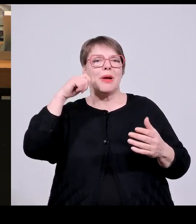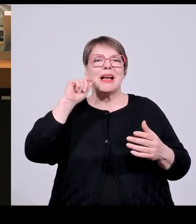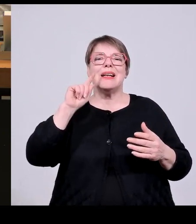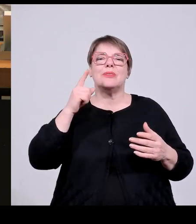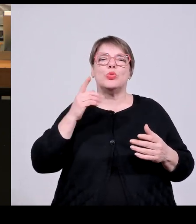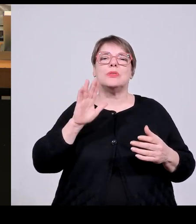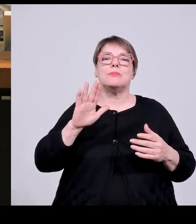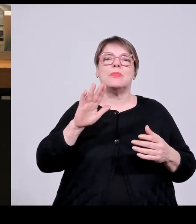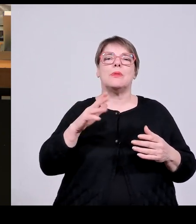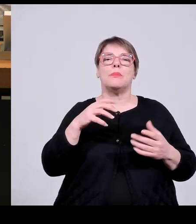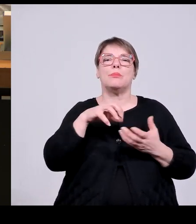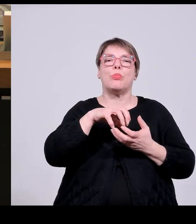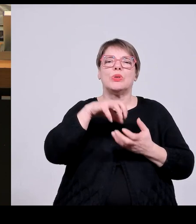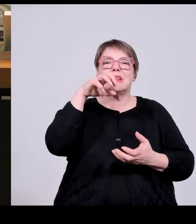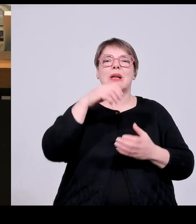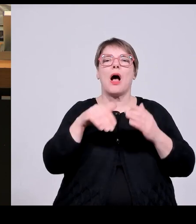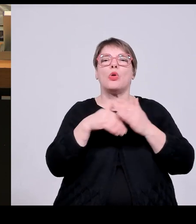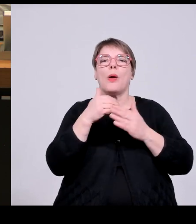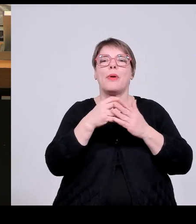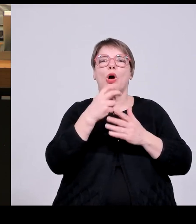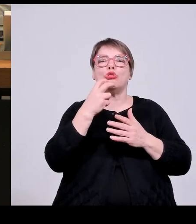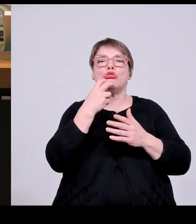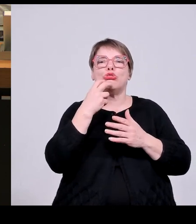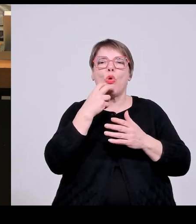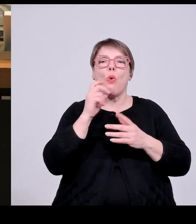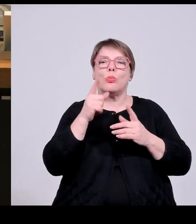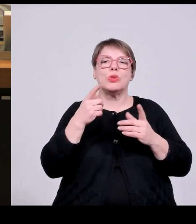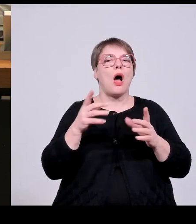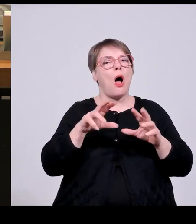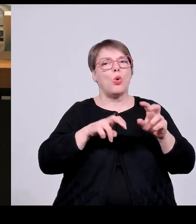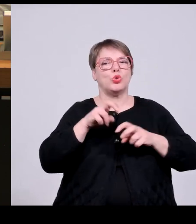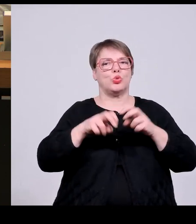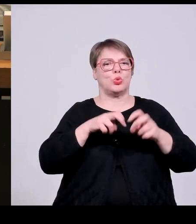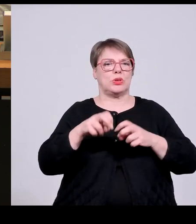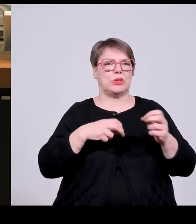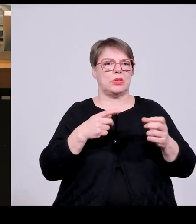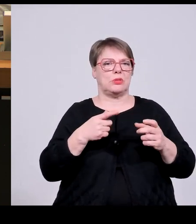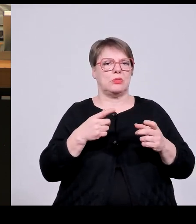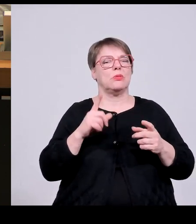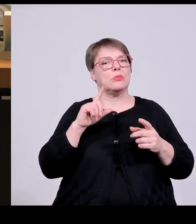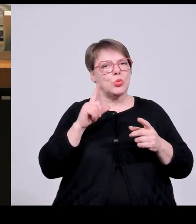sind auf den Ausbau insbesondere im Bereich der Wind-Energie bei Ihnen vor Ort angewiesen.